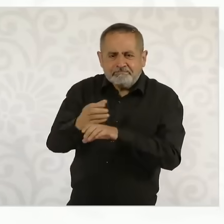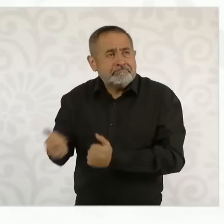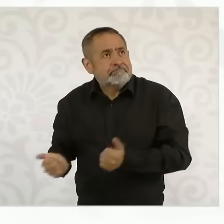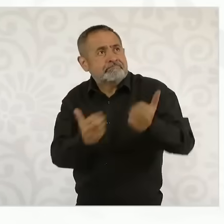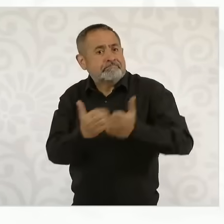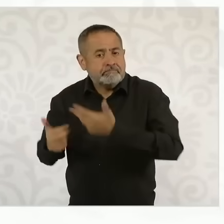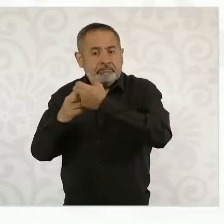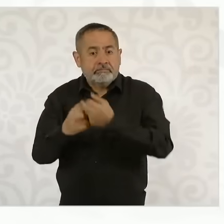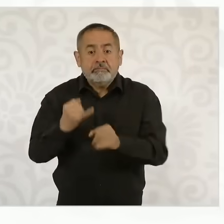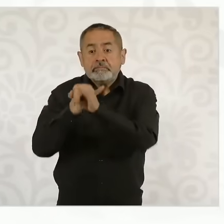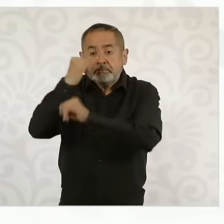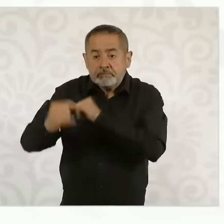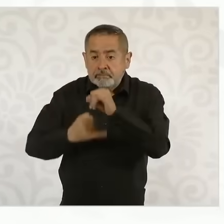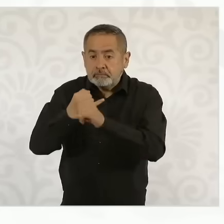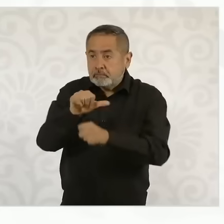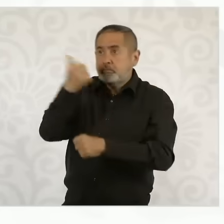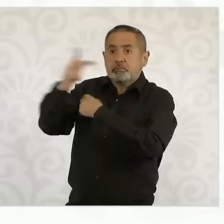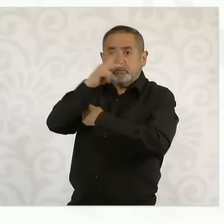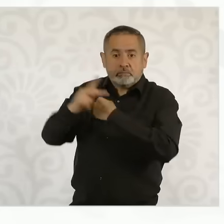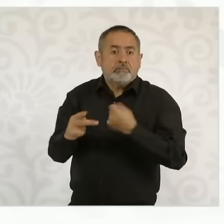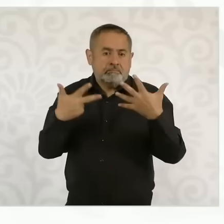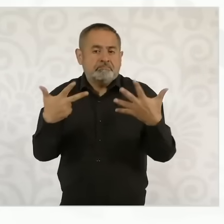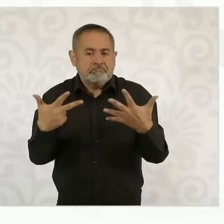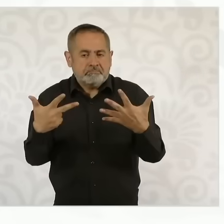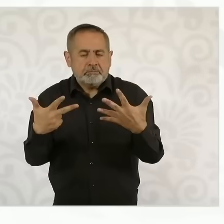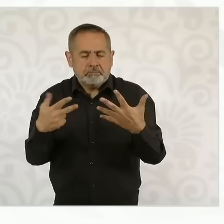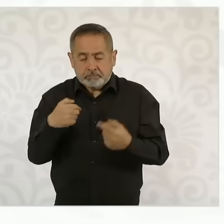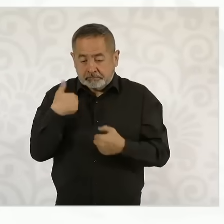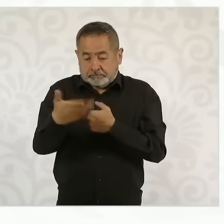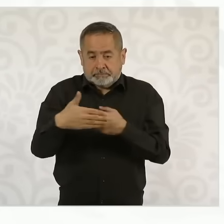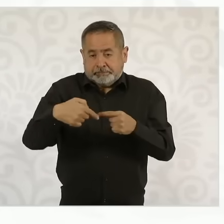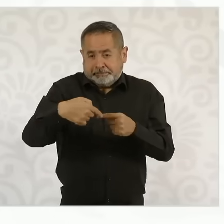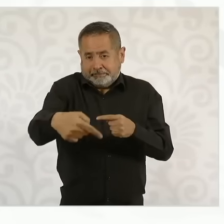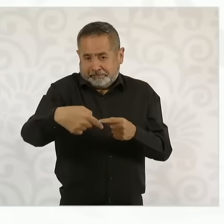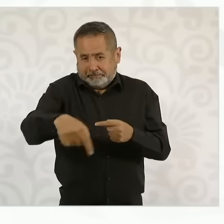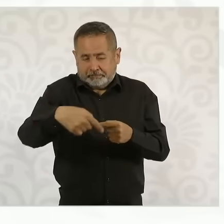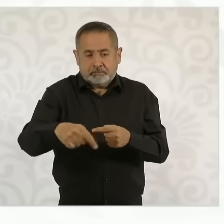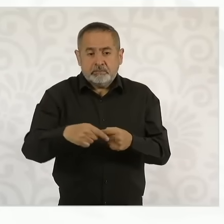ocho actualmente, destacando que para el segundo semestre de este año vamos a llegar a 15 rutas